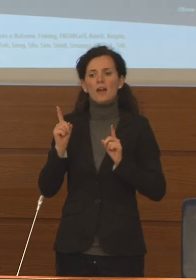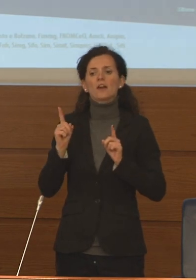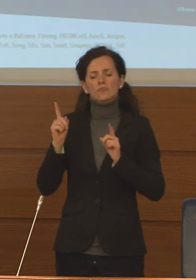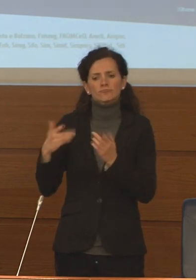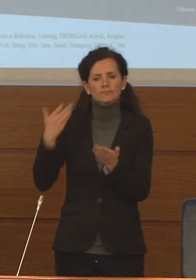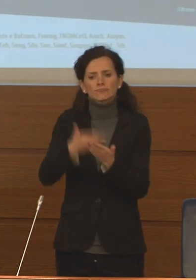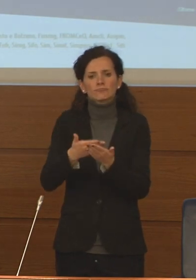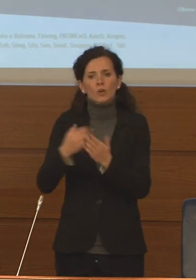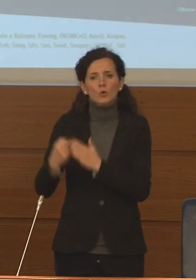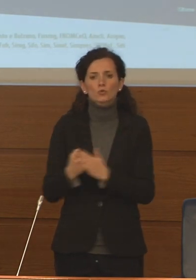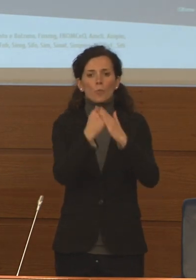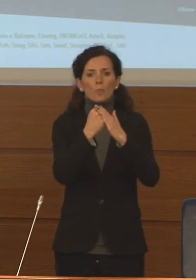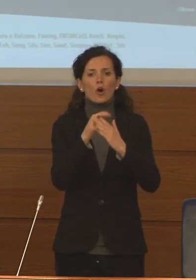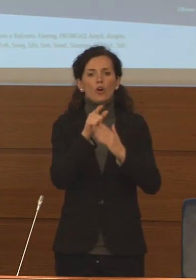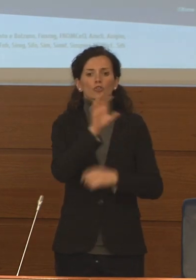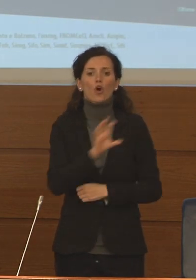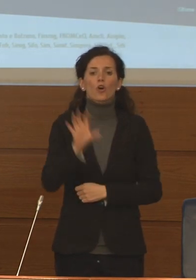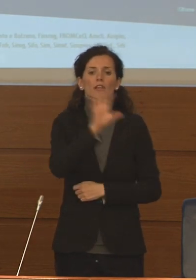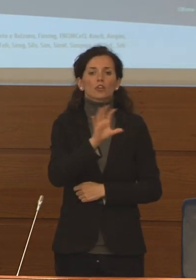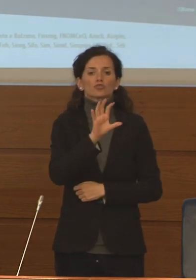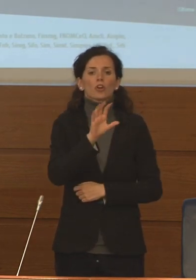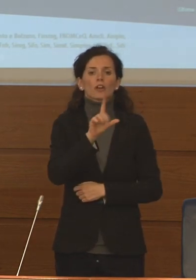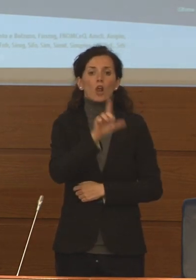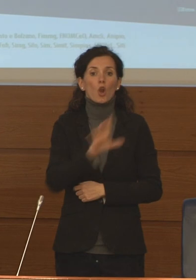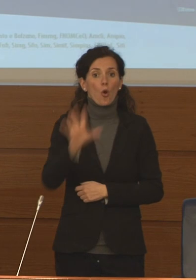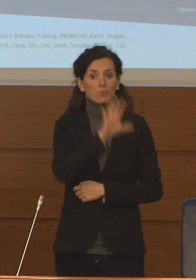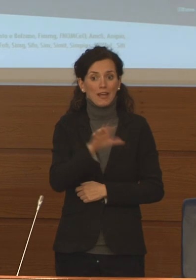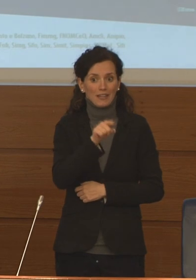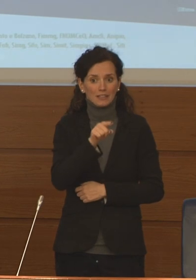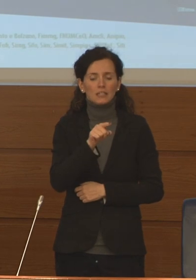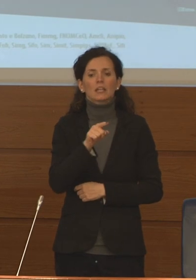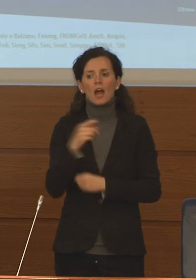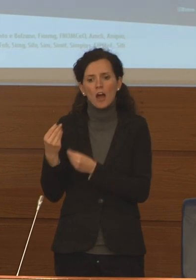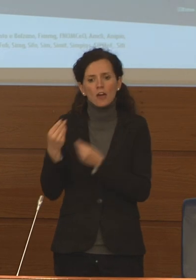parte della regione Lombardia, sono stati messi a disposizione medici e operatori